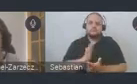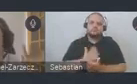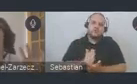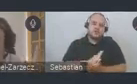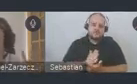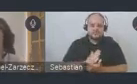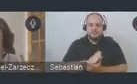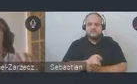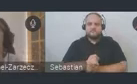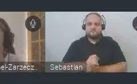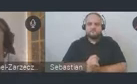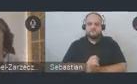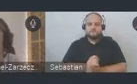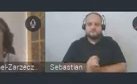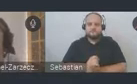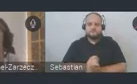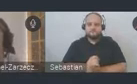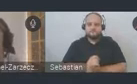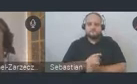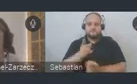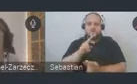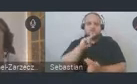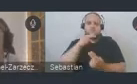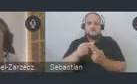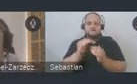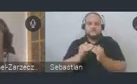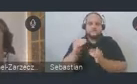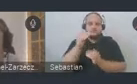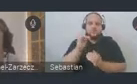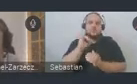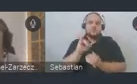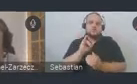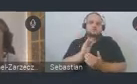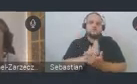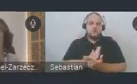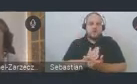Czyli dominują w waszych odpowiedziach odpowiedzi "wysokie" i "średnie".